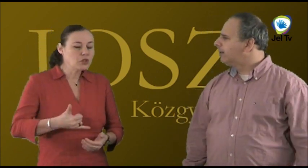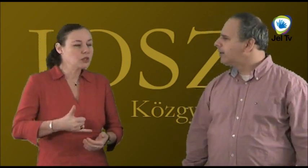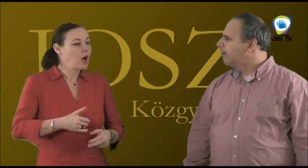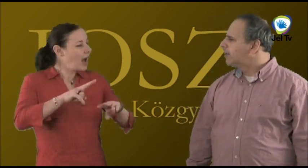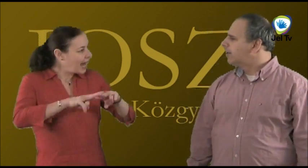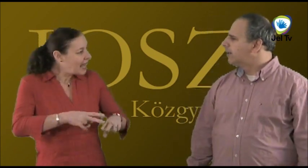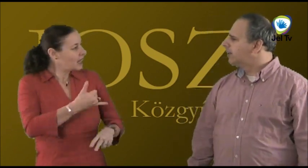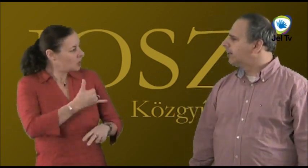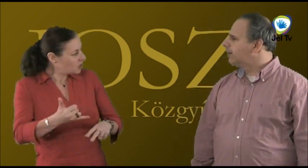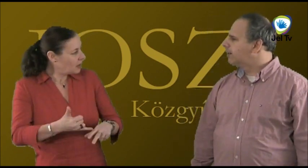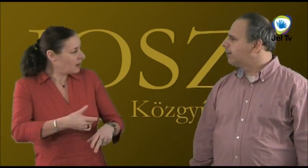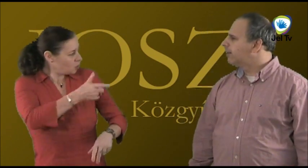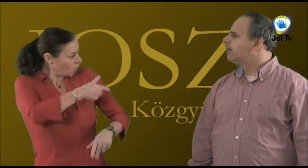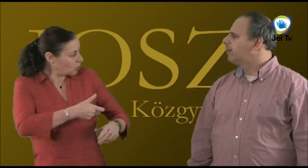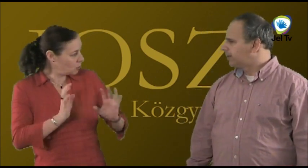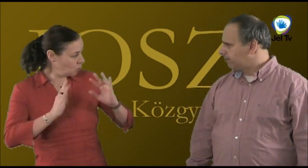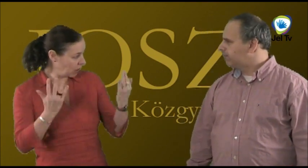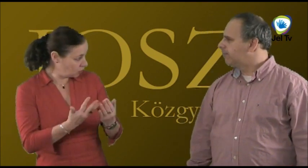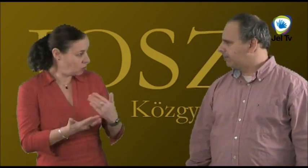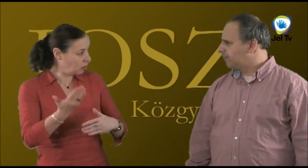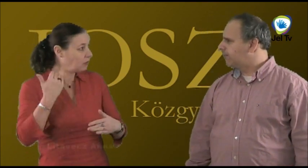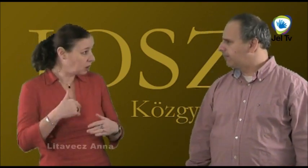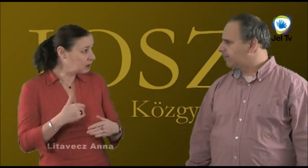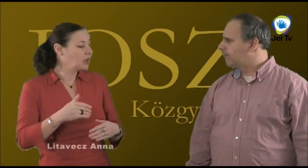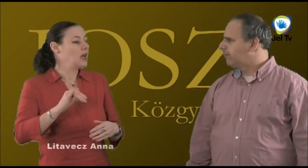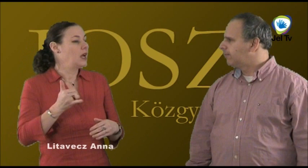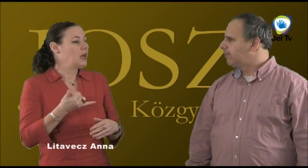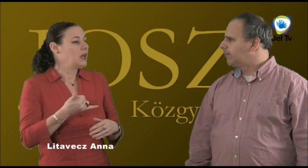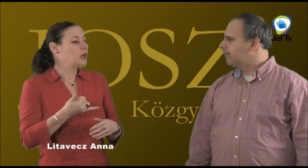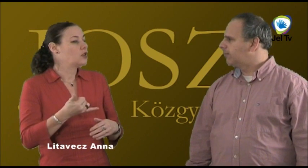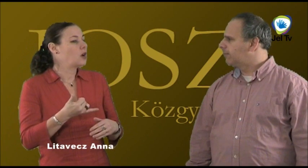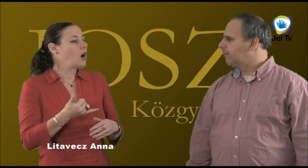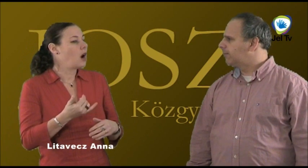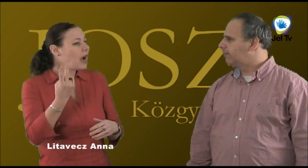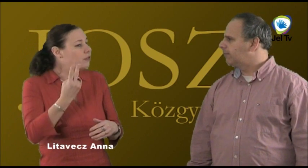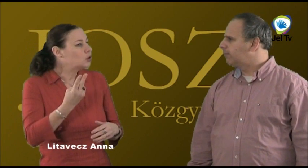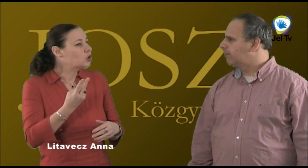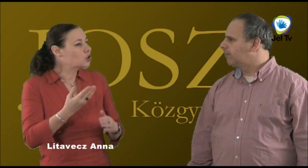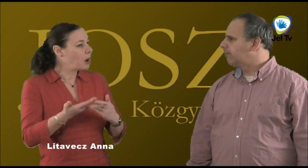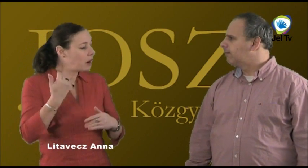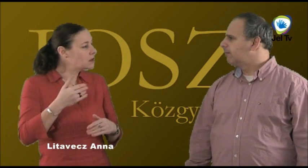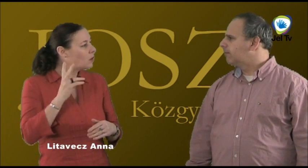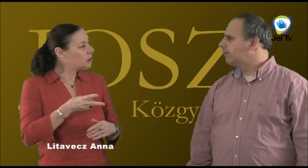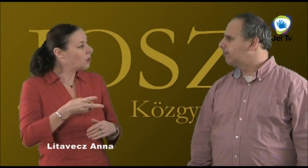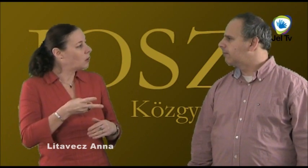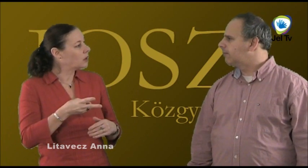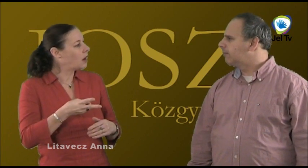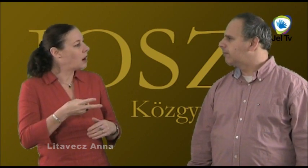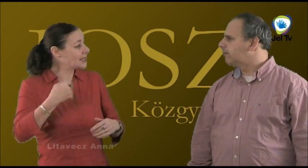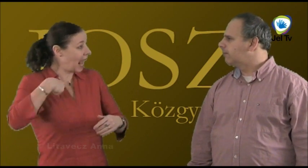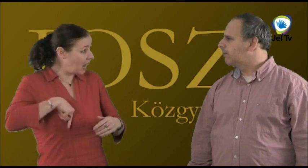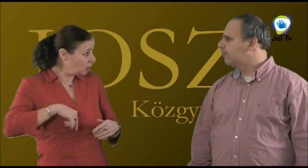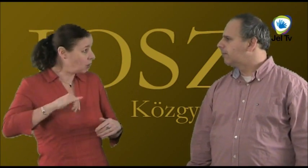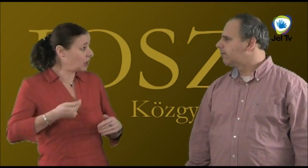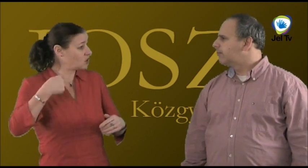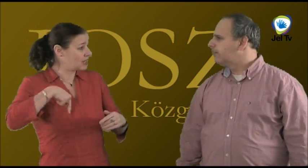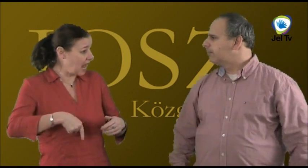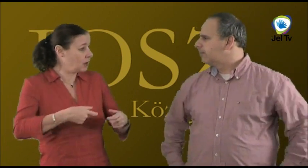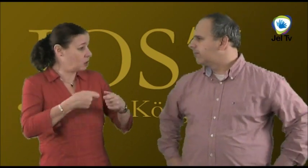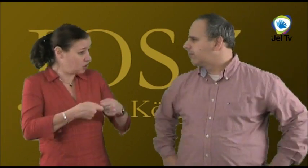Most a rendes éves közgyűlés volt, és a legfontosabb az volt, hogy az elnök és az elnökségi tagok